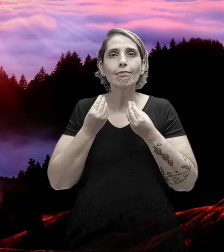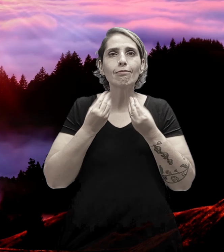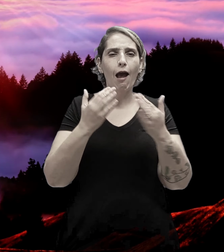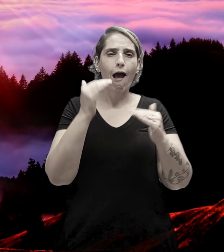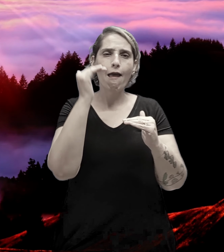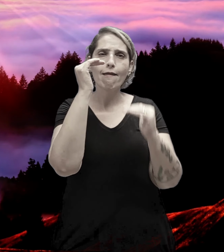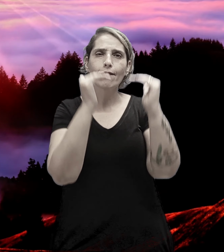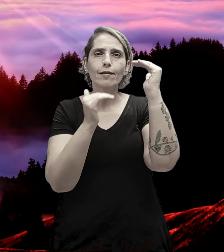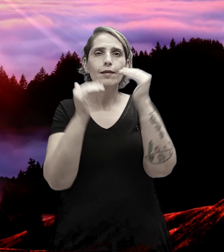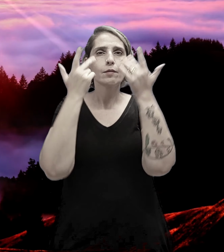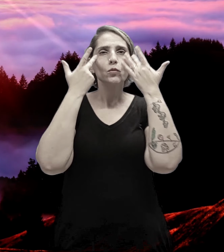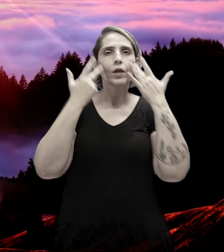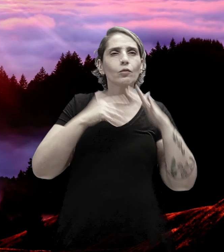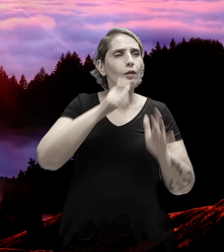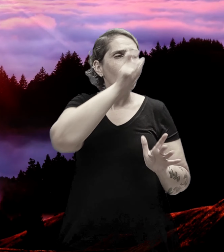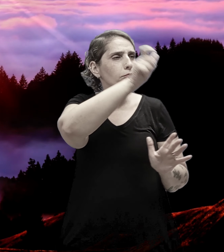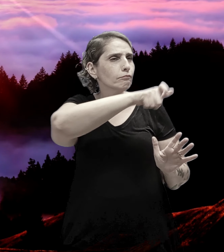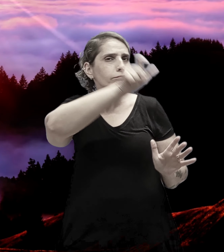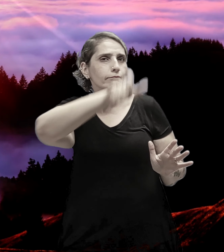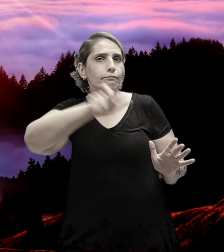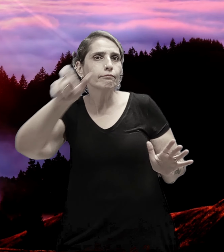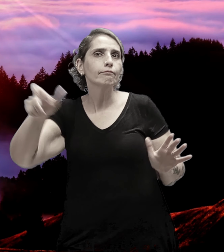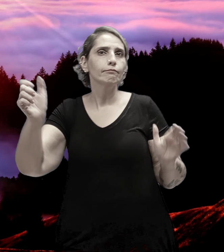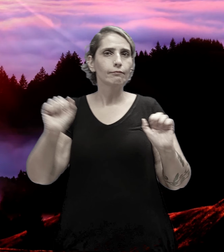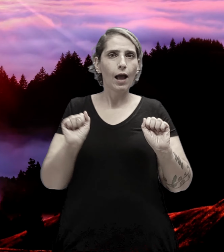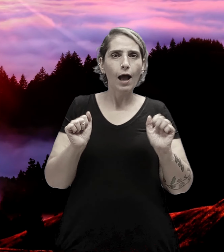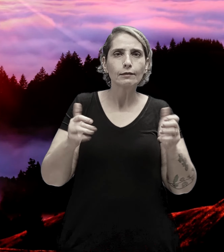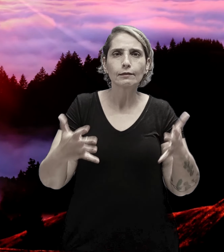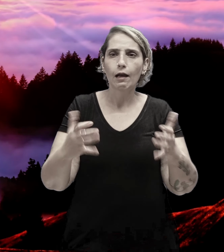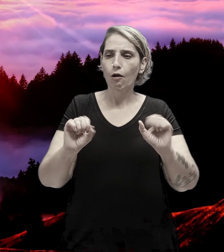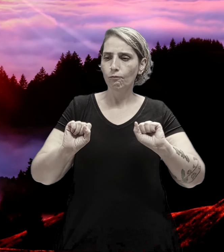em cada ser, em cada ação, em cada momento.